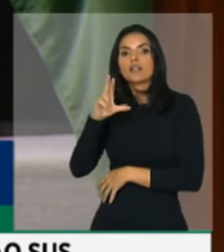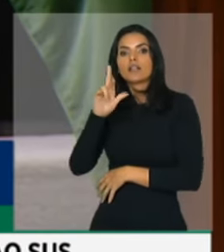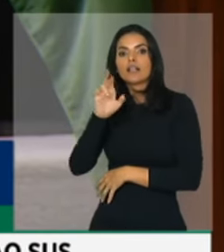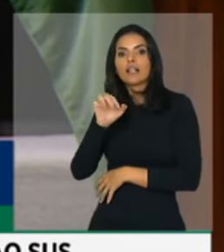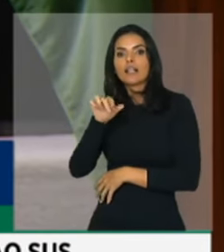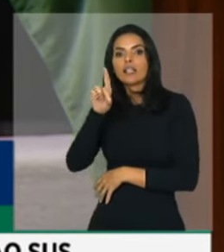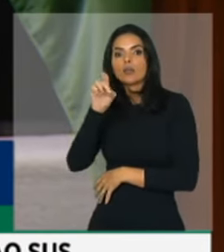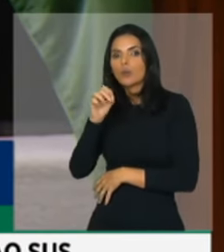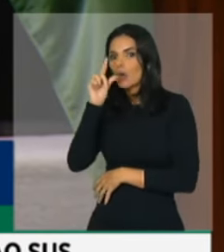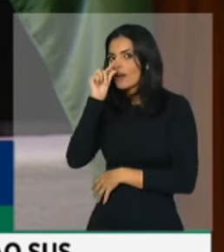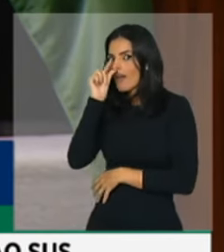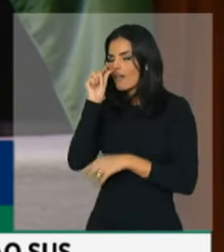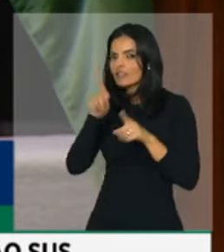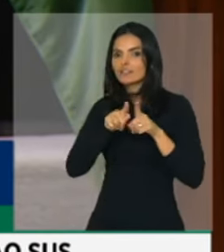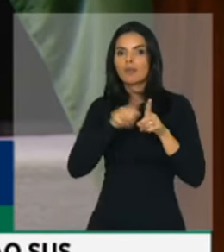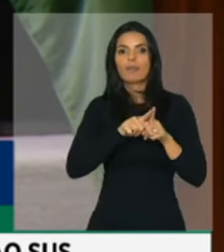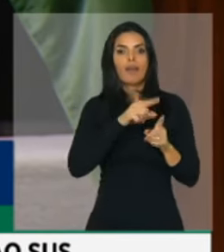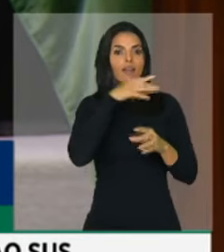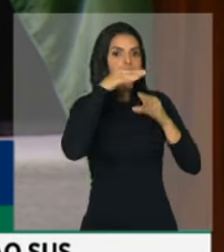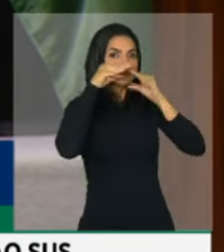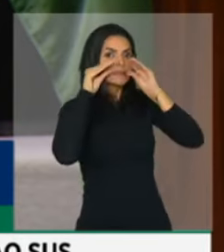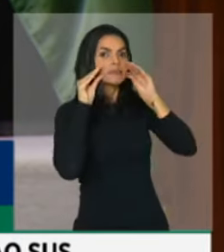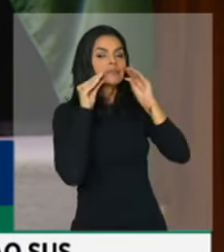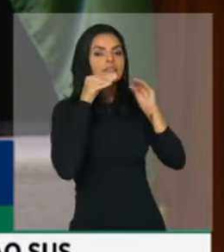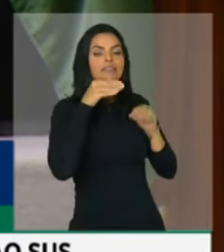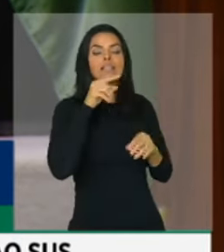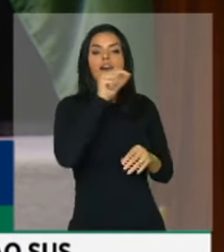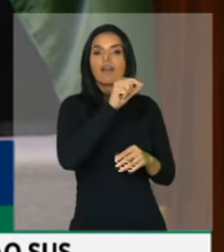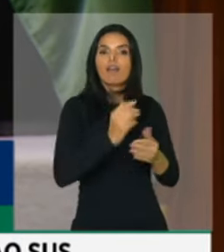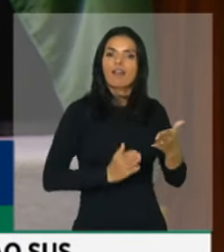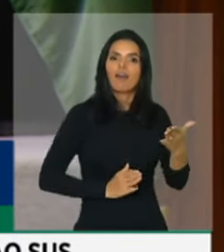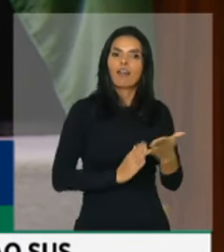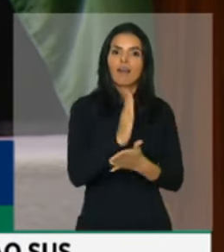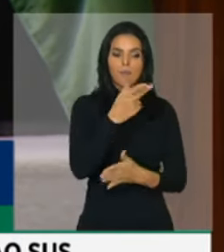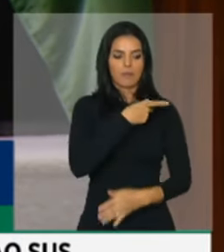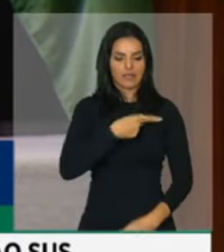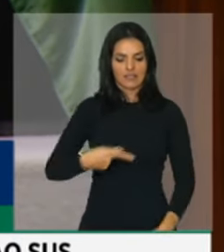COLÉGIO ELEITORAL PARA A PRESIDÊNCIA DA REPÚBLICA E ASSIM DEU-SE O PONTAPÉINICIAL PARA ENTERRAR A DITADURA